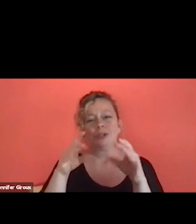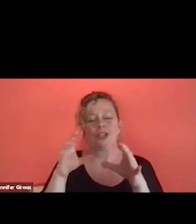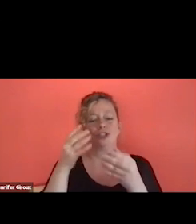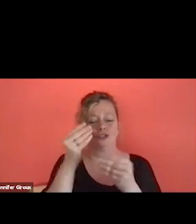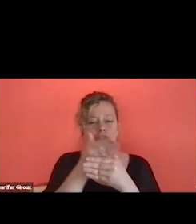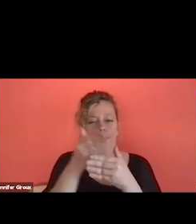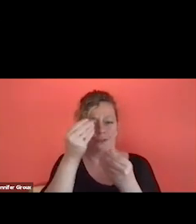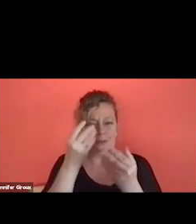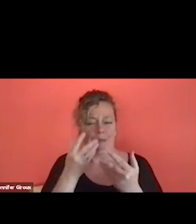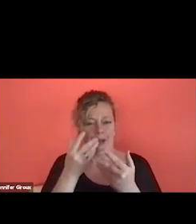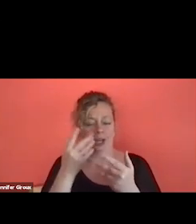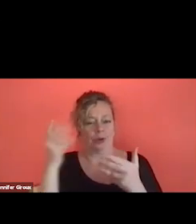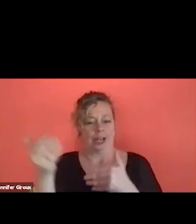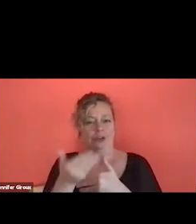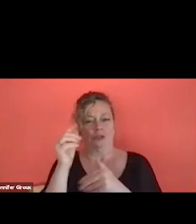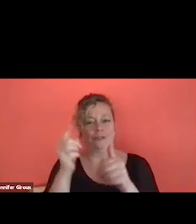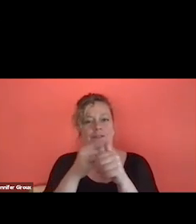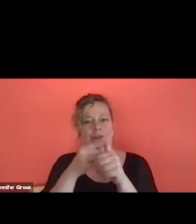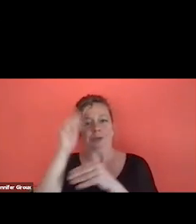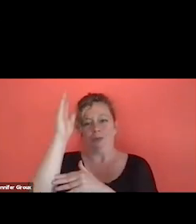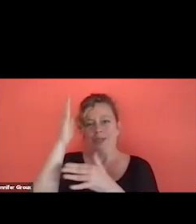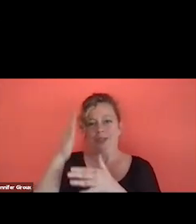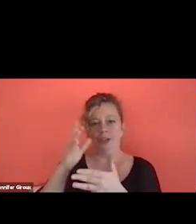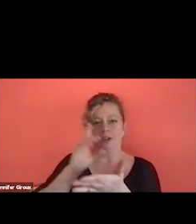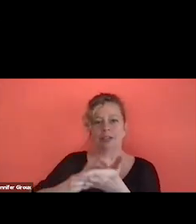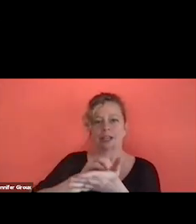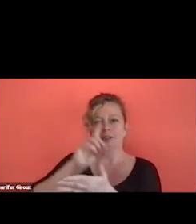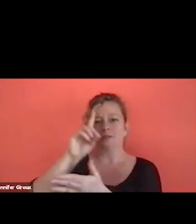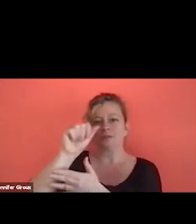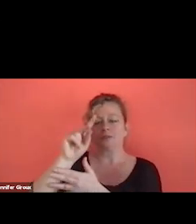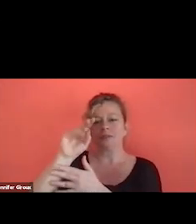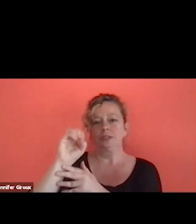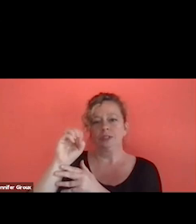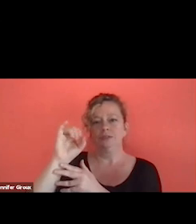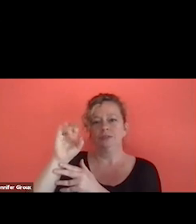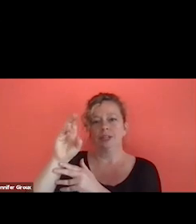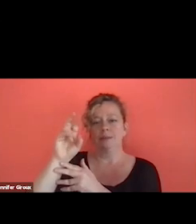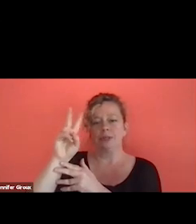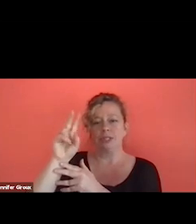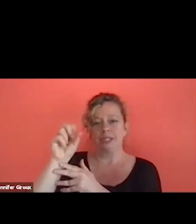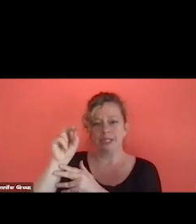Y solo quería presentarles a nuestro primer presentador, el Dr. Dave Iverson de la Coalición de Colorado para las Personas sin Hogar,